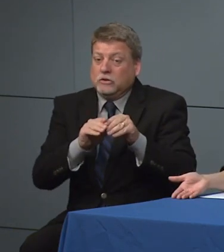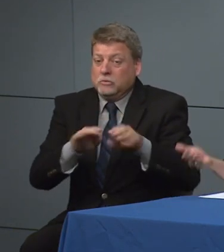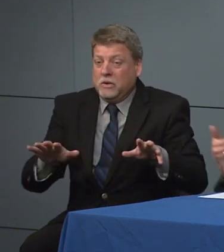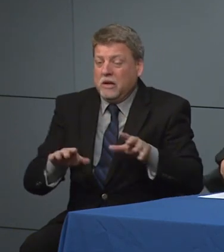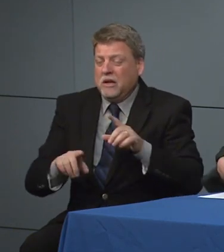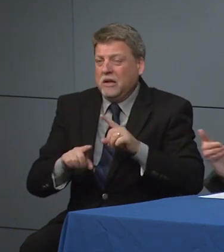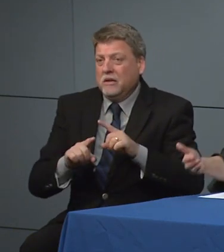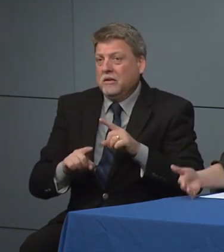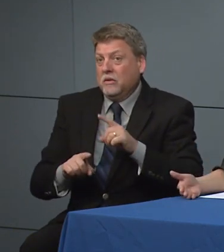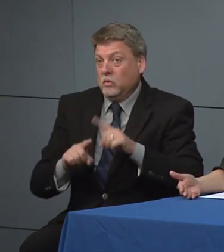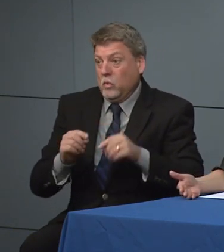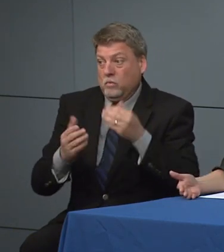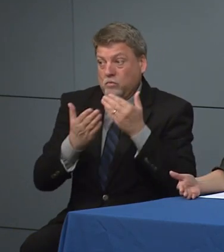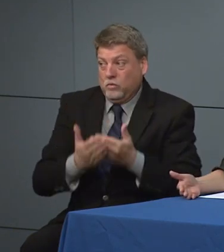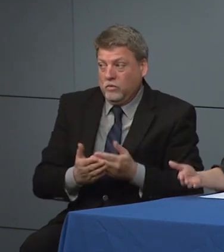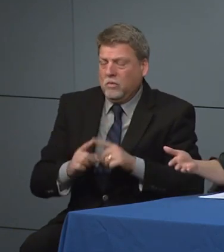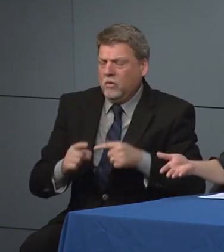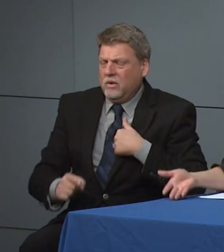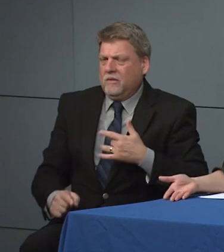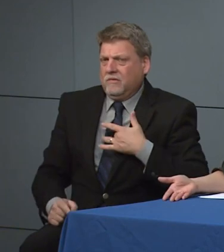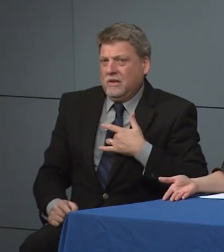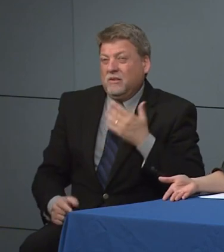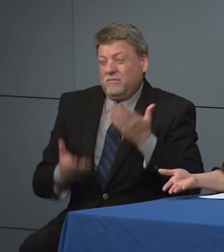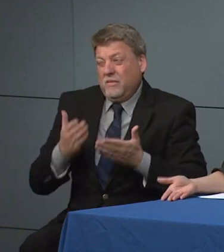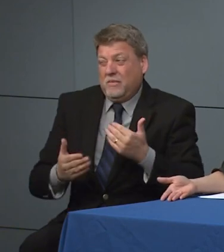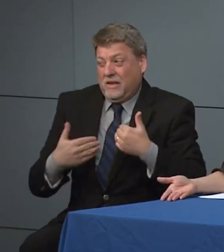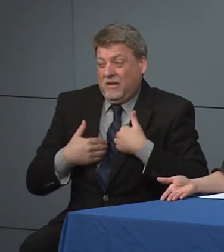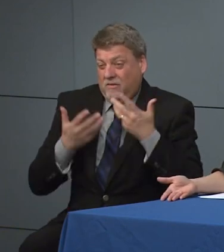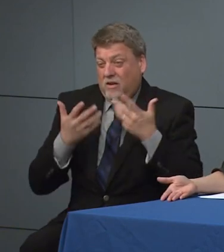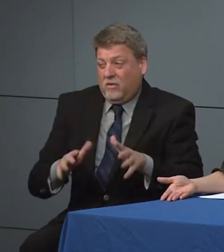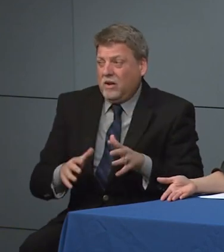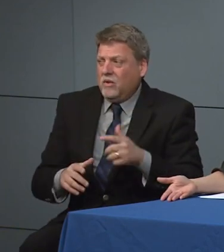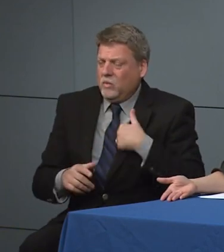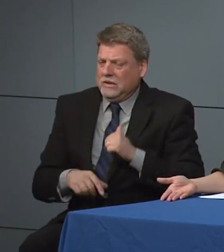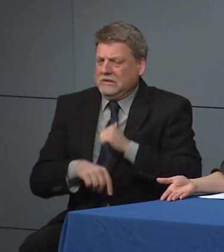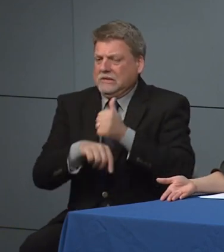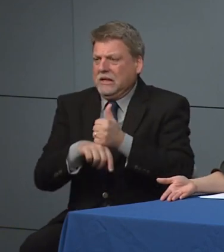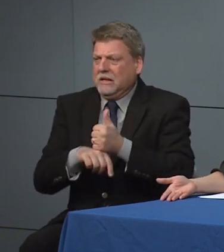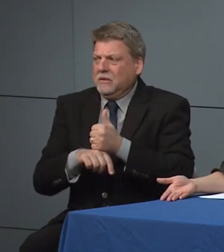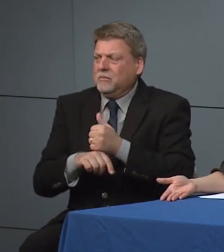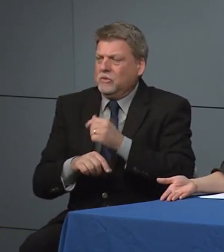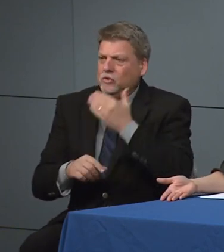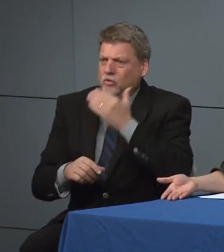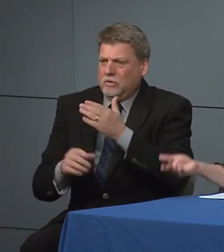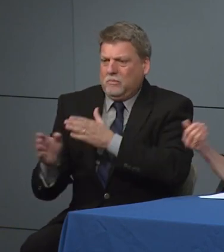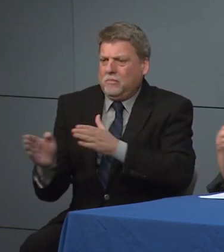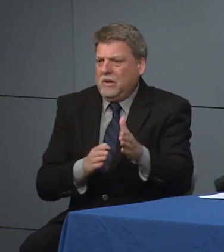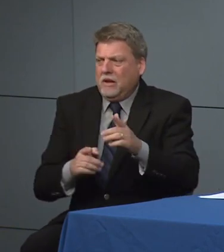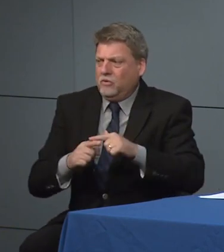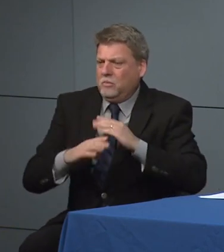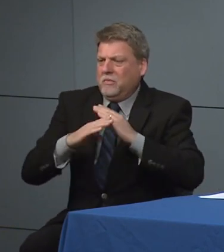a pesar de no no tenemos transmisión comunitaria siempre hemos estado pensando a futuro lo que pudiera pasar y por lo